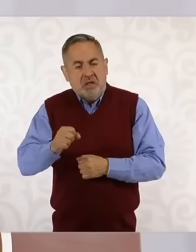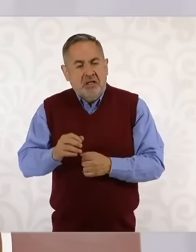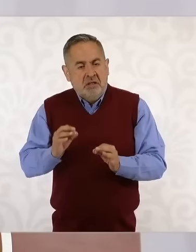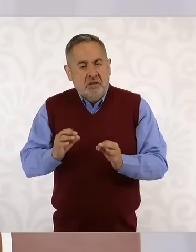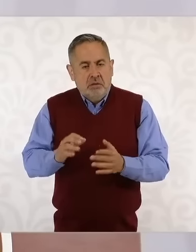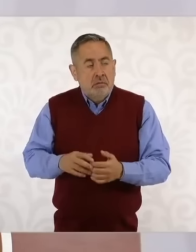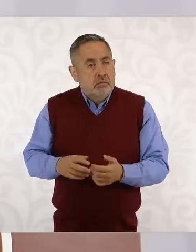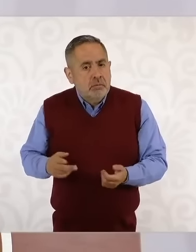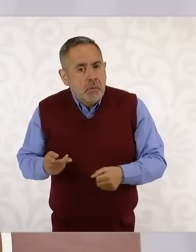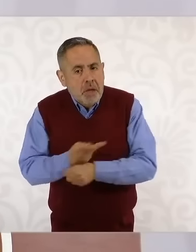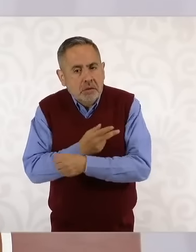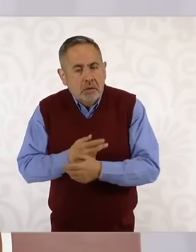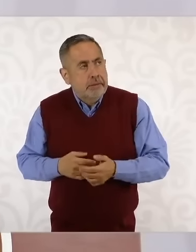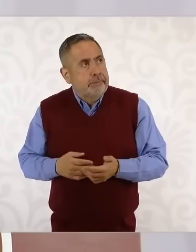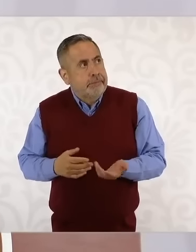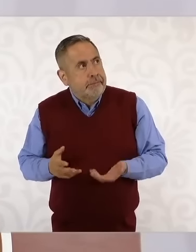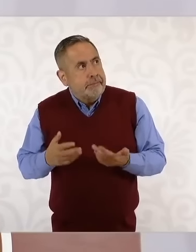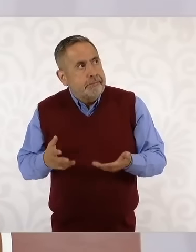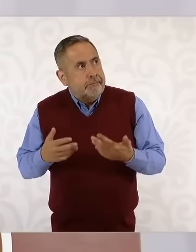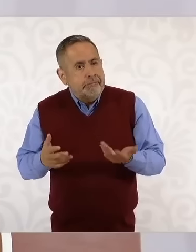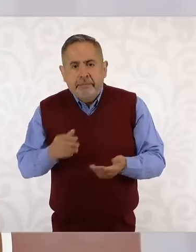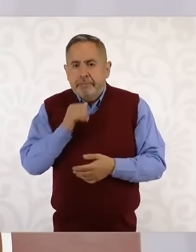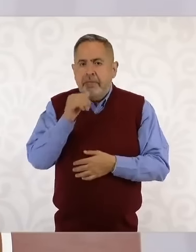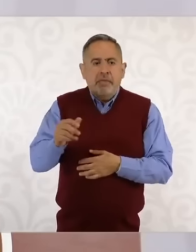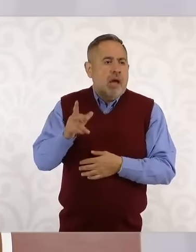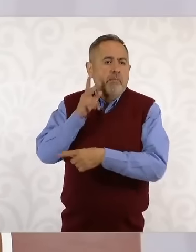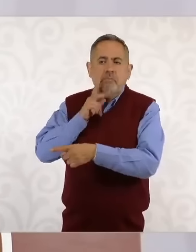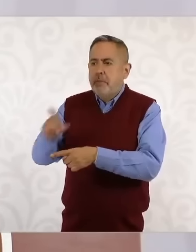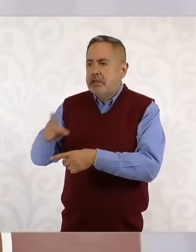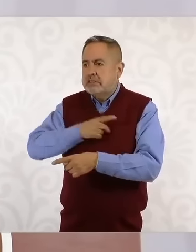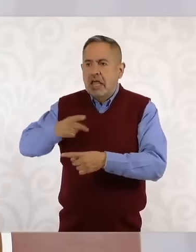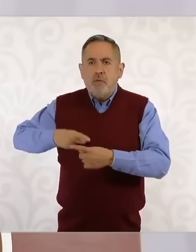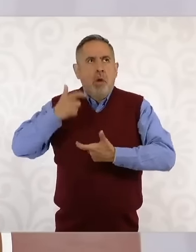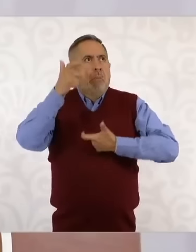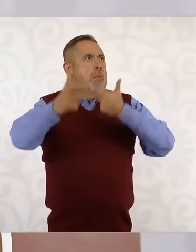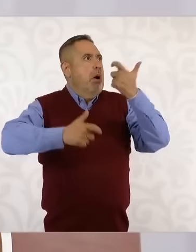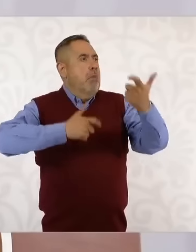¿no? ¿Qué fue lo que pasó? Endudaron a Pemex y cayó la producción a 1.6 millones de barriles